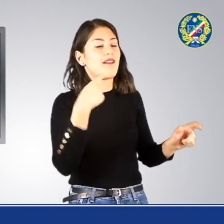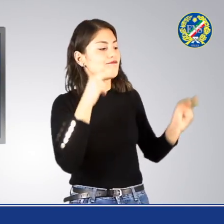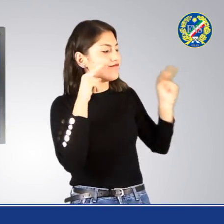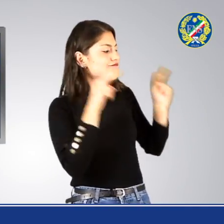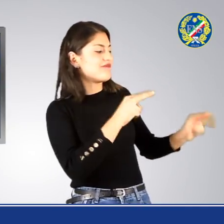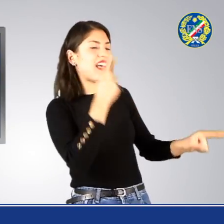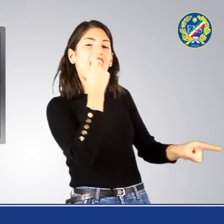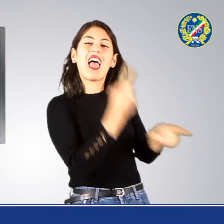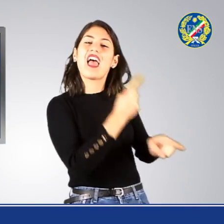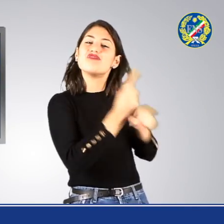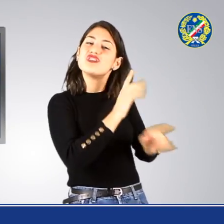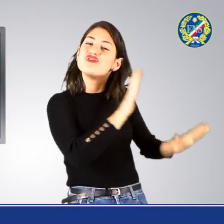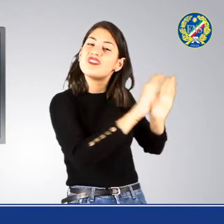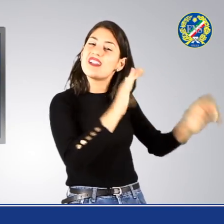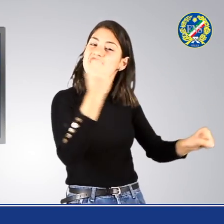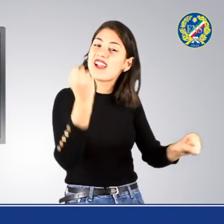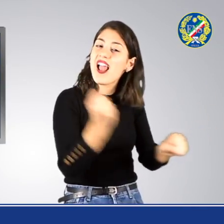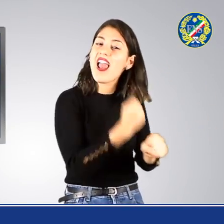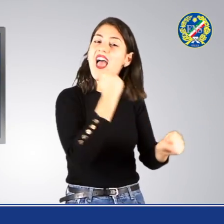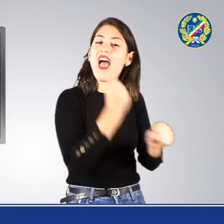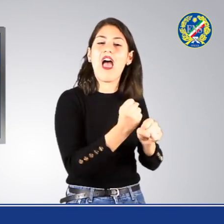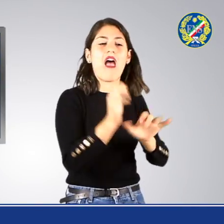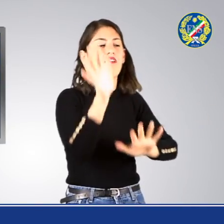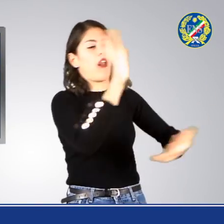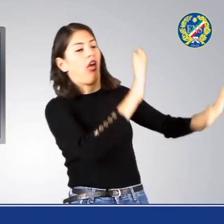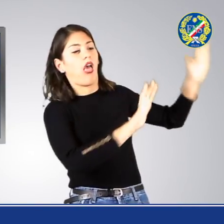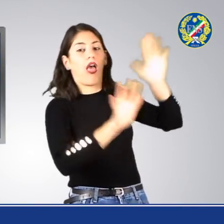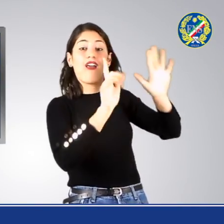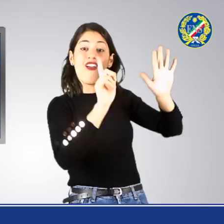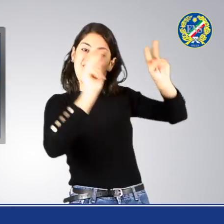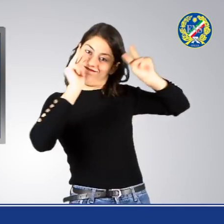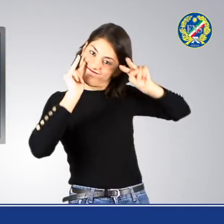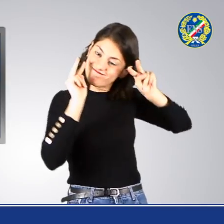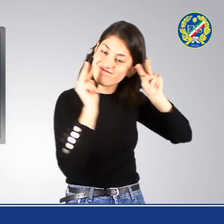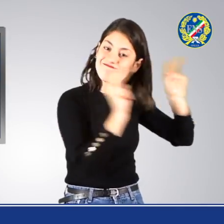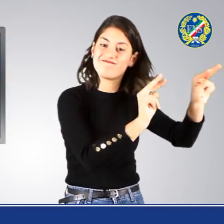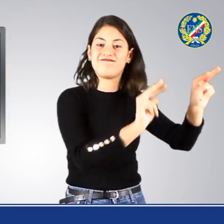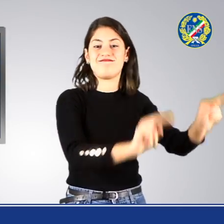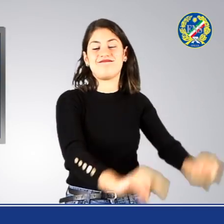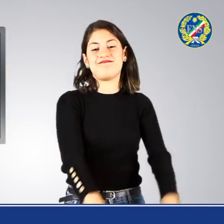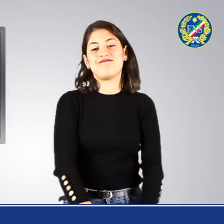minore invisibilità delle esigenze lavorative di questa categoria debole.